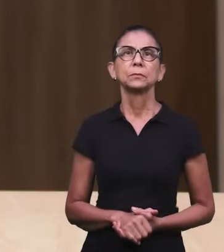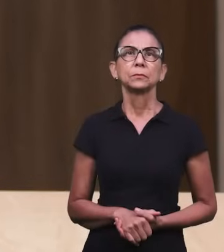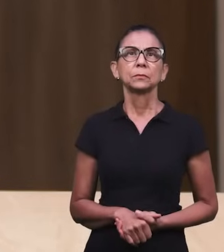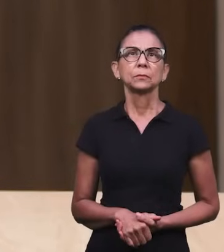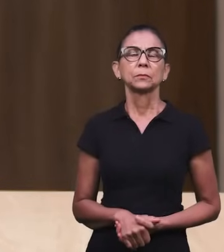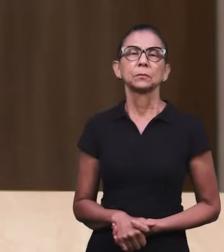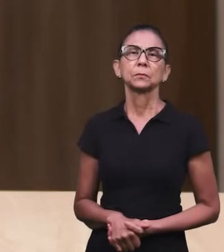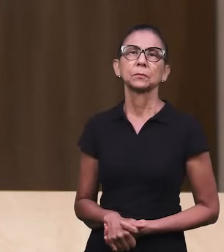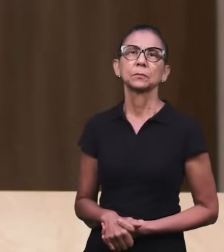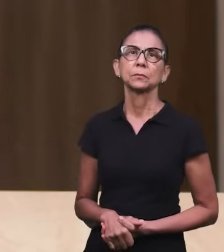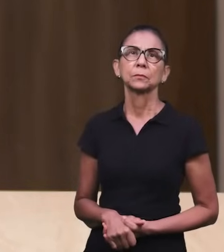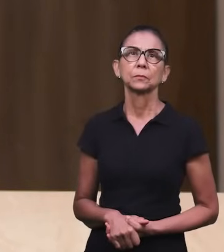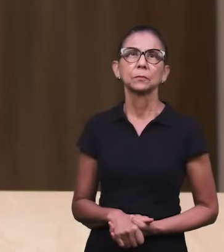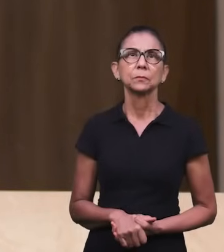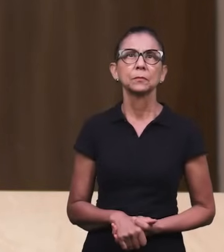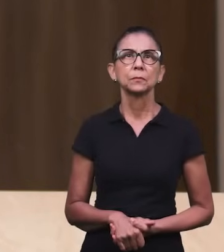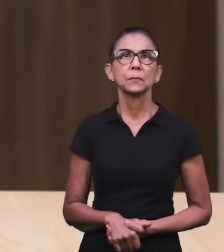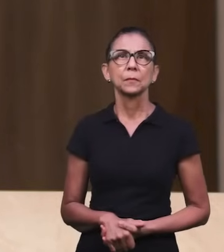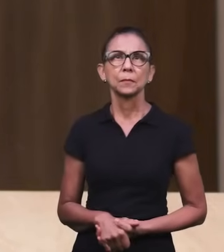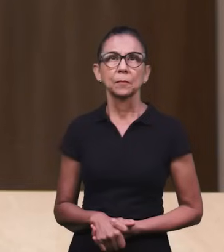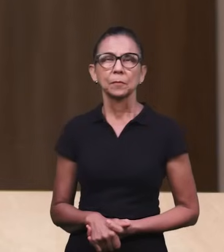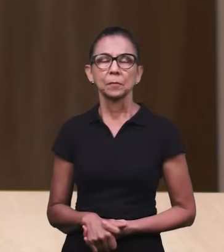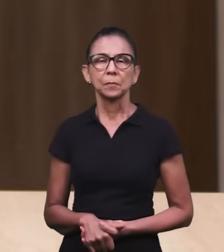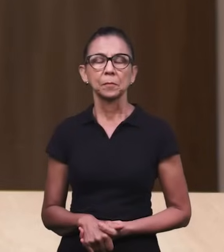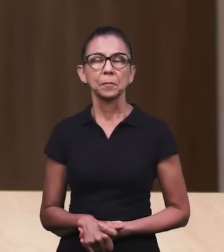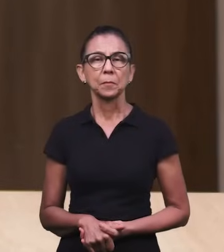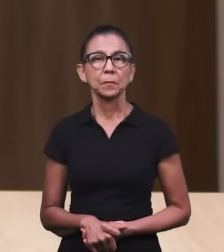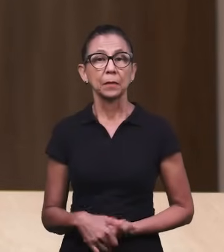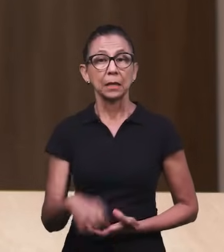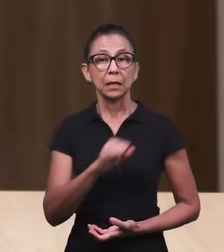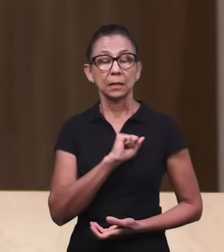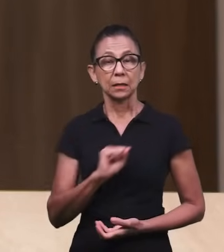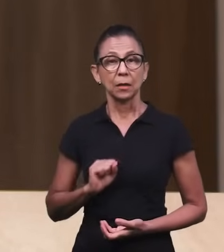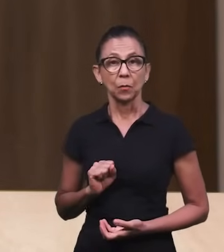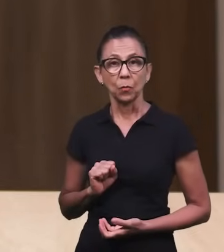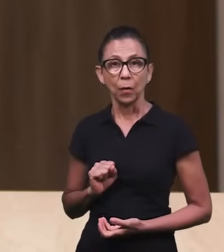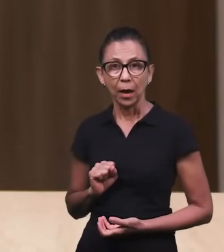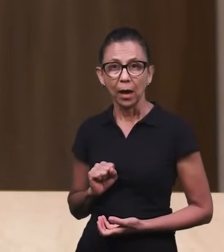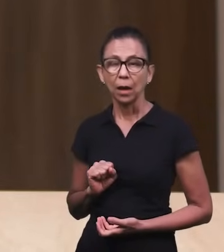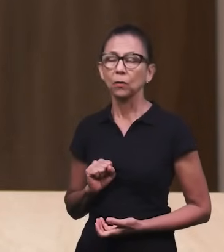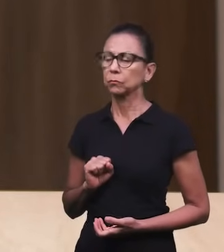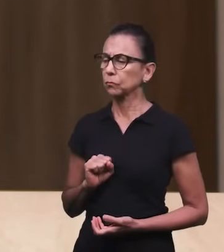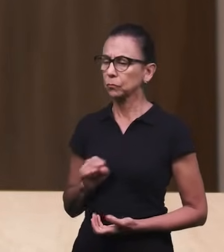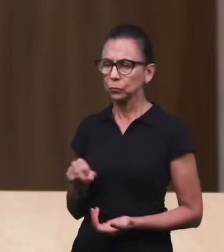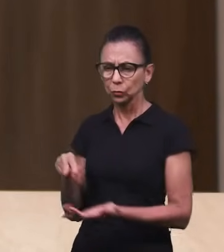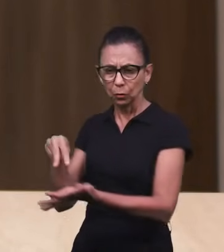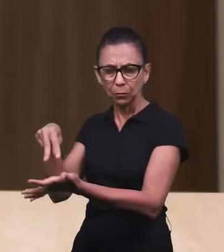Samuel fosse pouco mesmo que fosse menor mesmo que fosse aquela família mas olha a relevância que foi